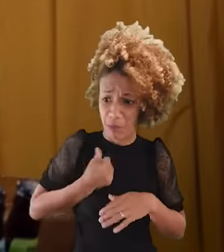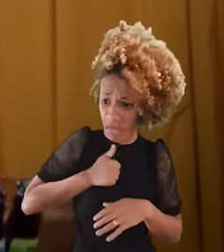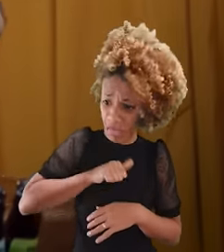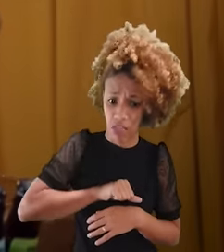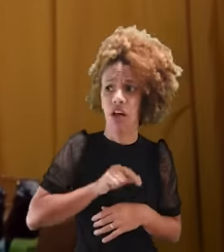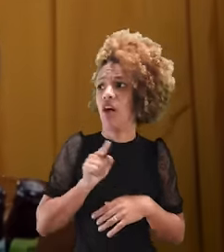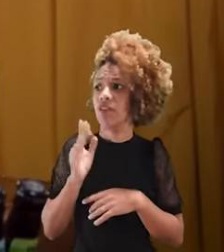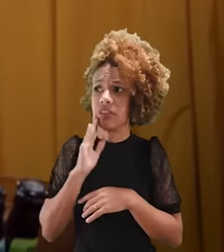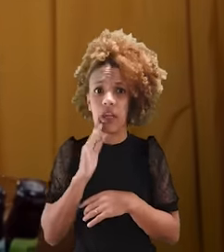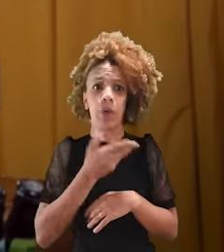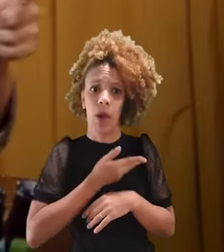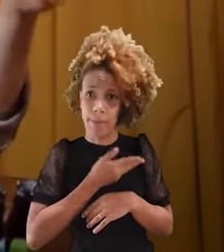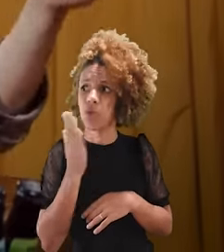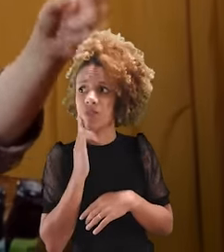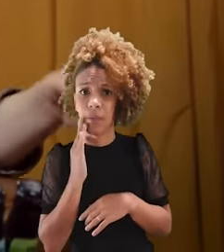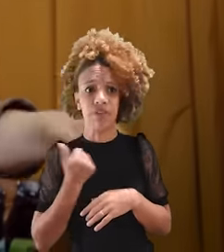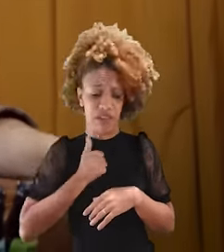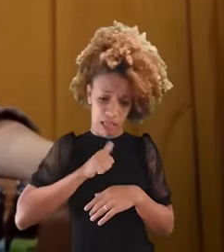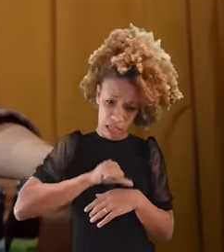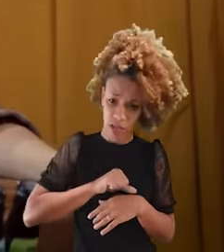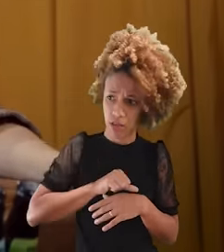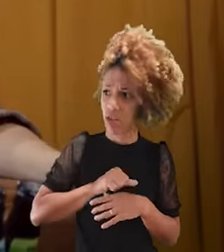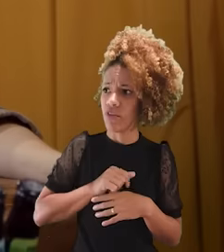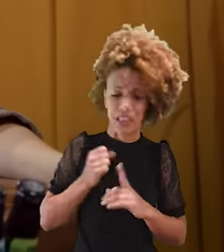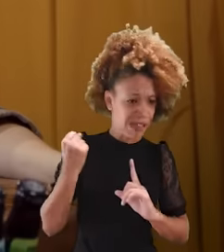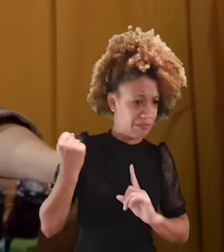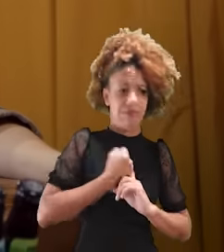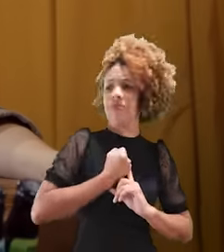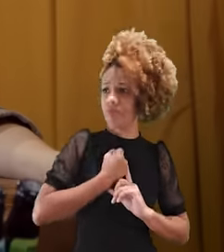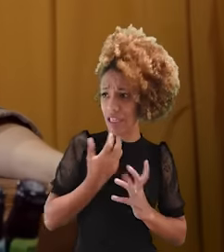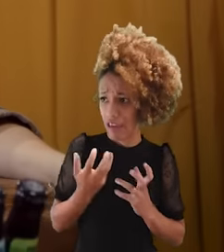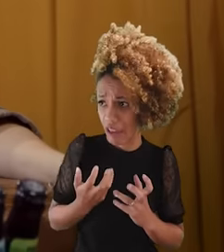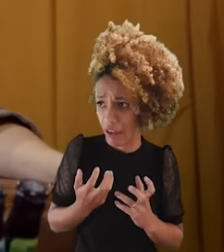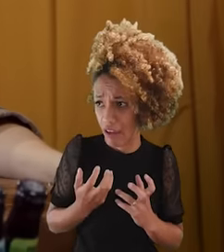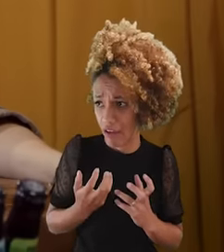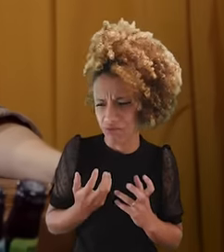o seu colega sabe que você tá em carne via você tá falando assim você quer enfiar uma faca em mim que